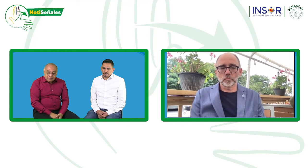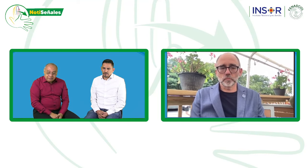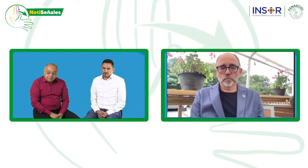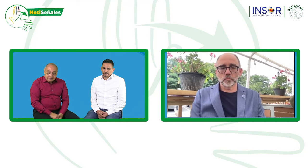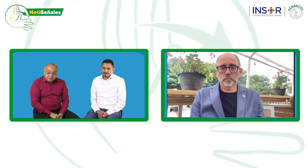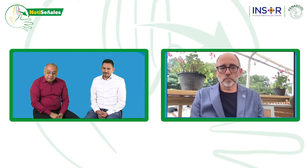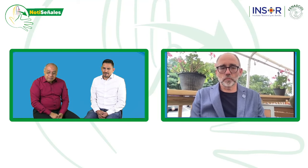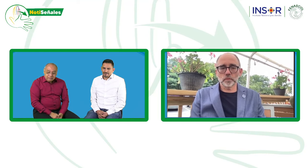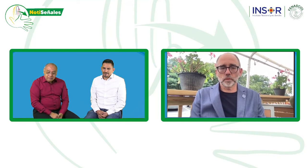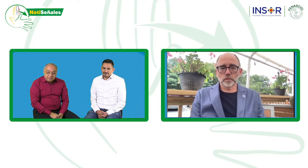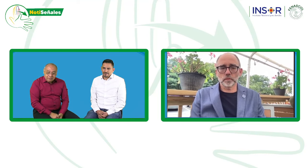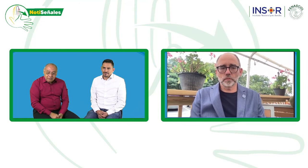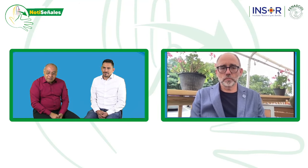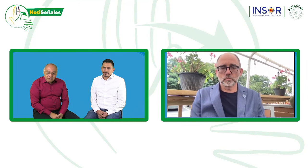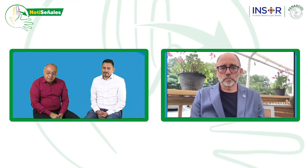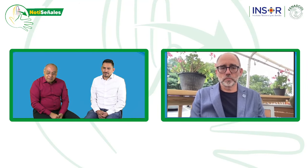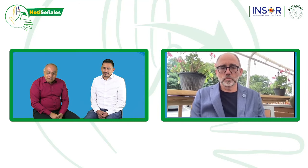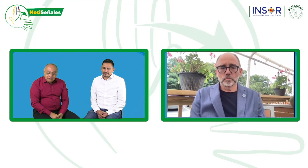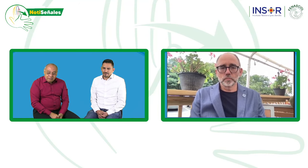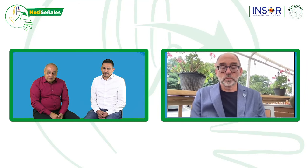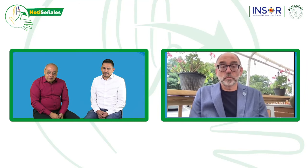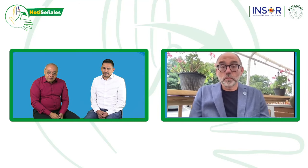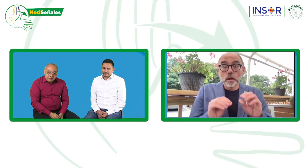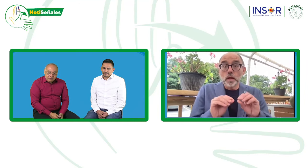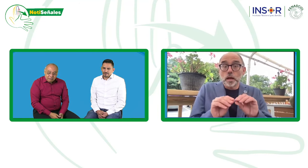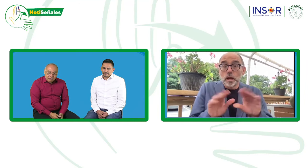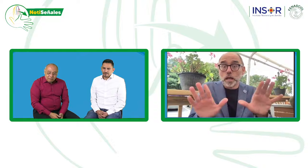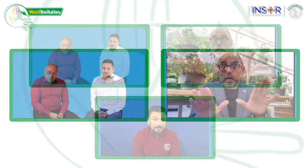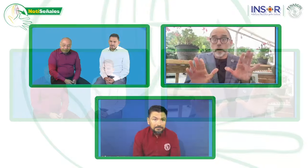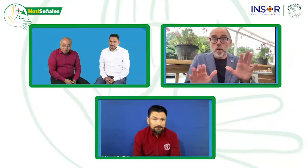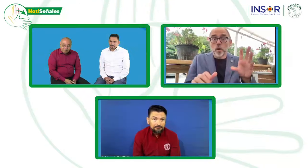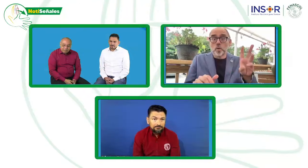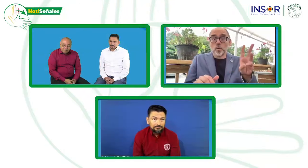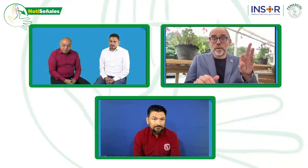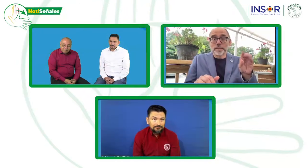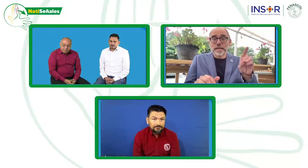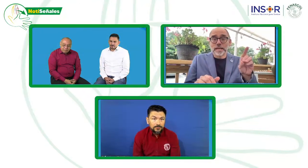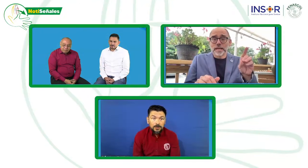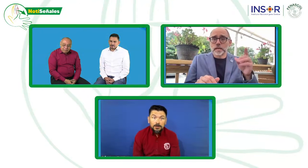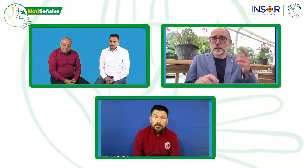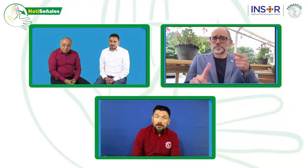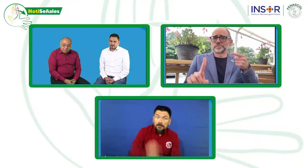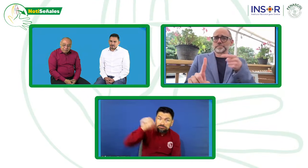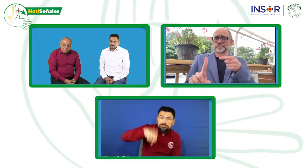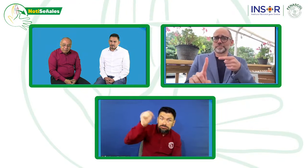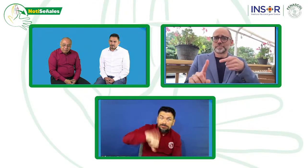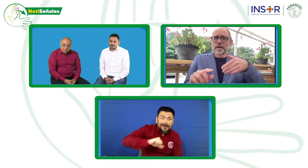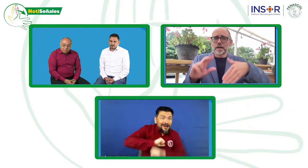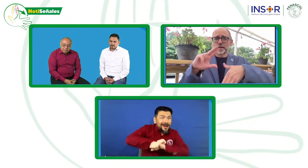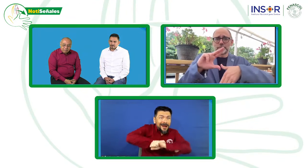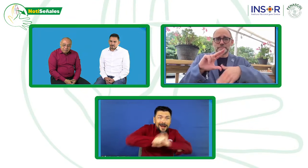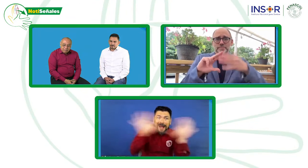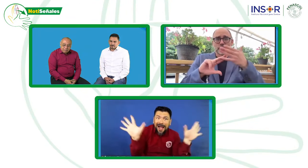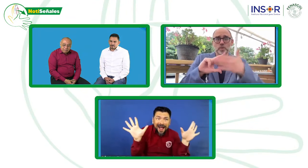esta clase de situación, no sé si ustedes están dispuestos también